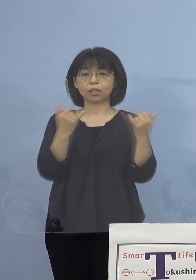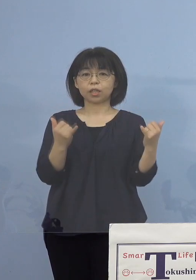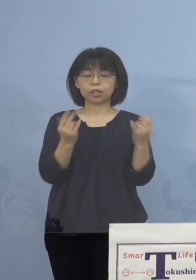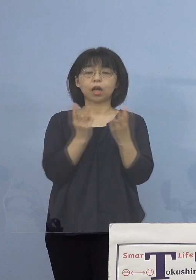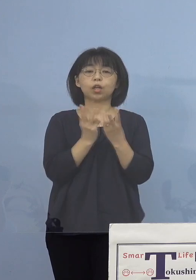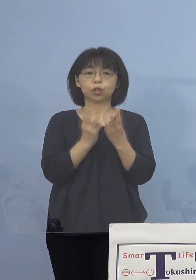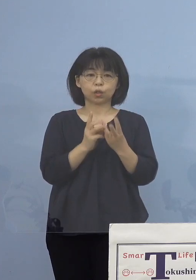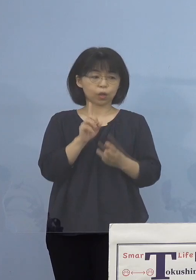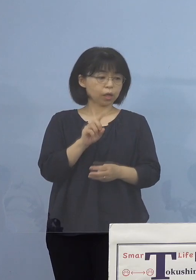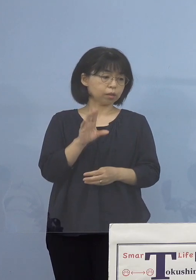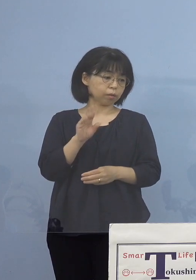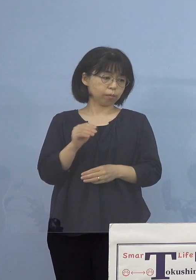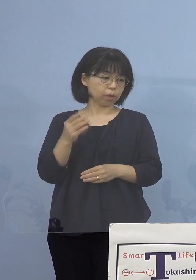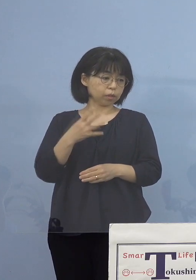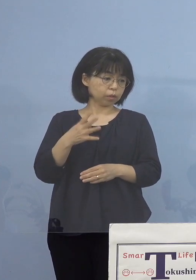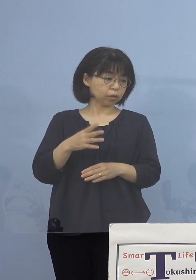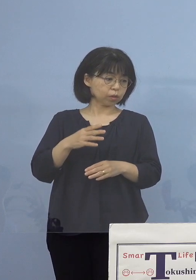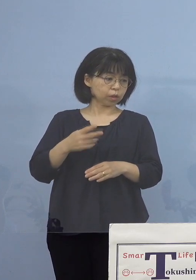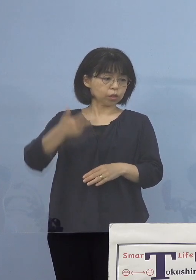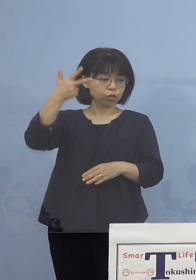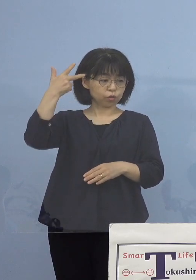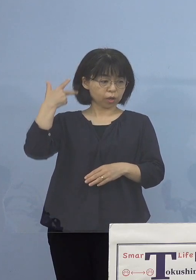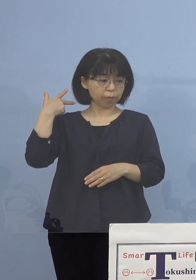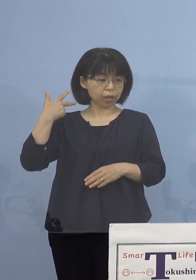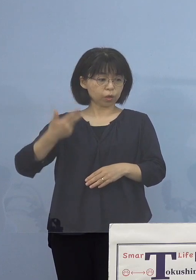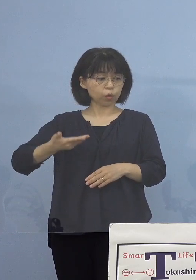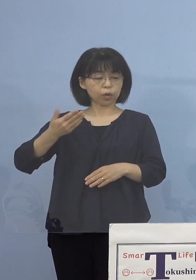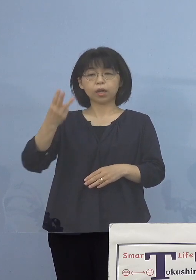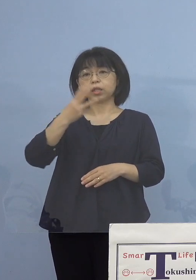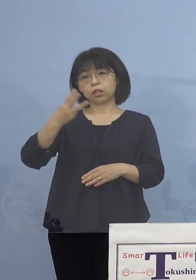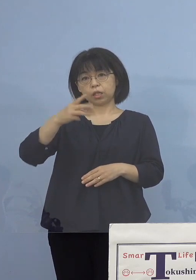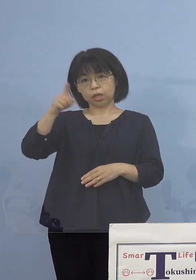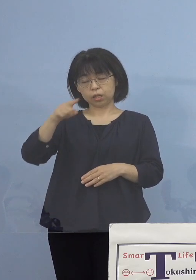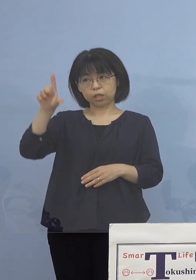1週間前と比べ約3,000人減少しました